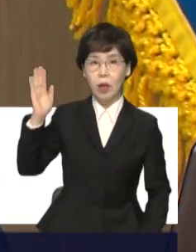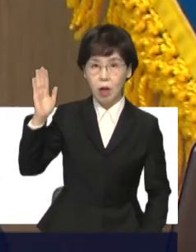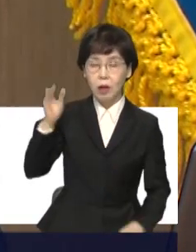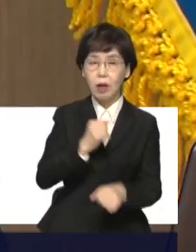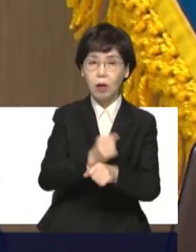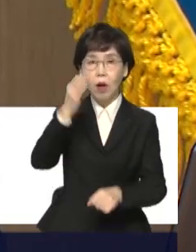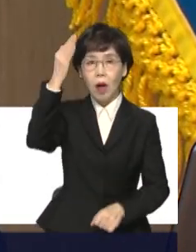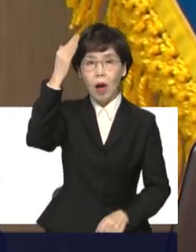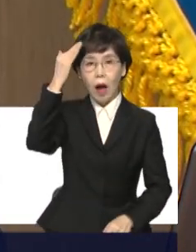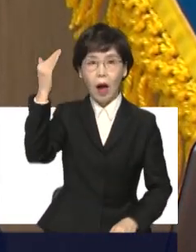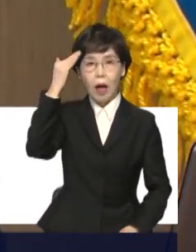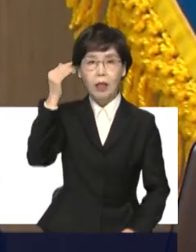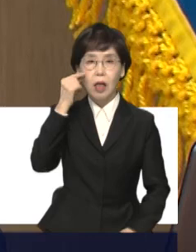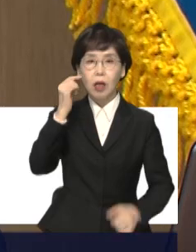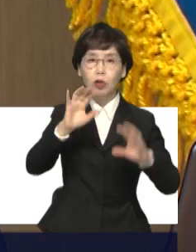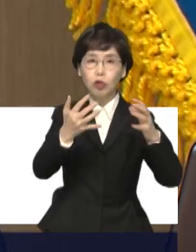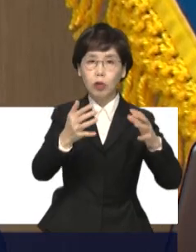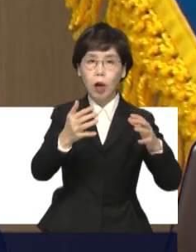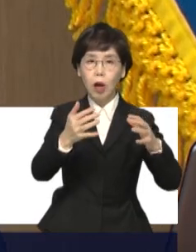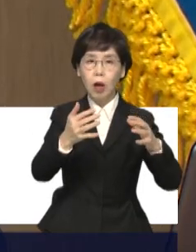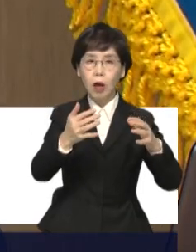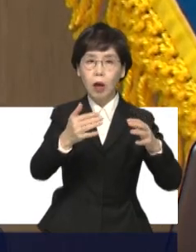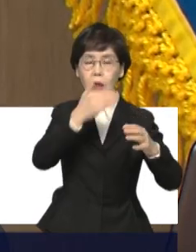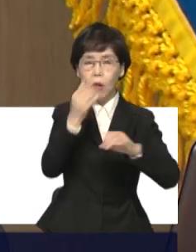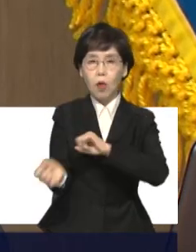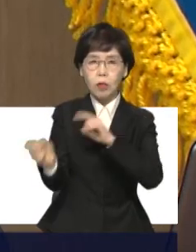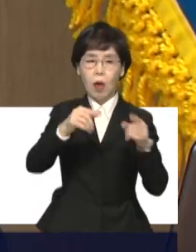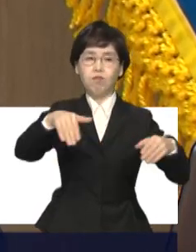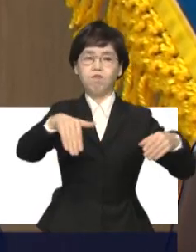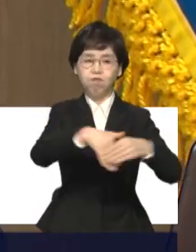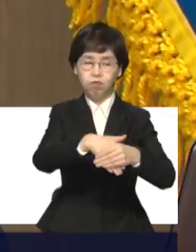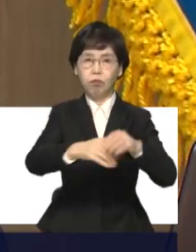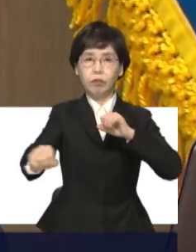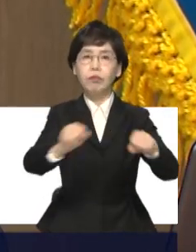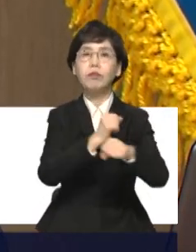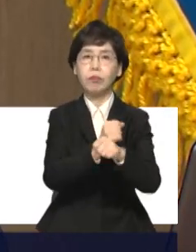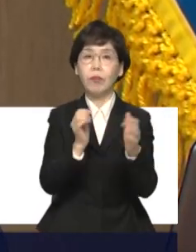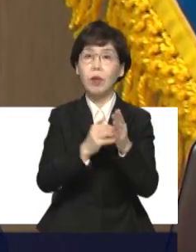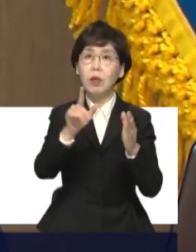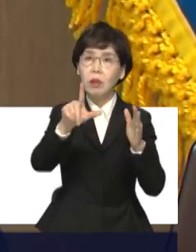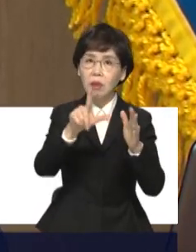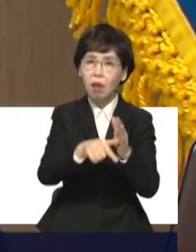하면서 한일 국교 정상화를 추진했습니다. 당시 굴욕적이고 매국적 외교라는 극렬한